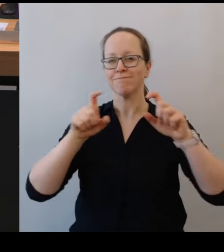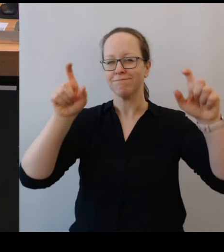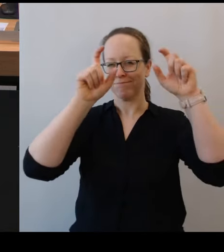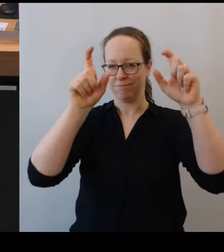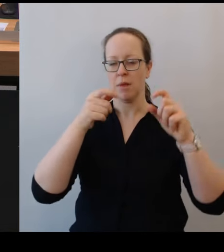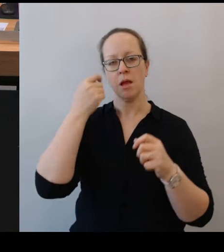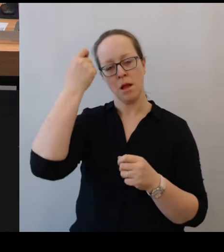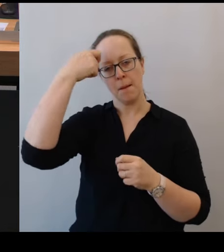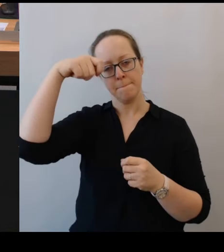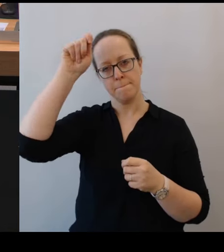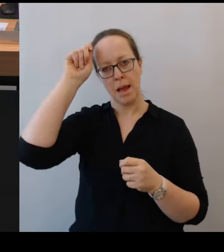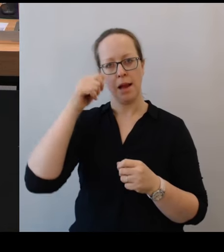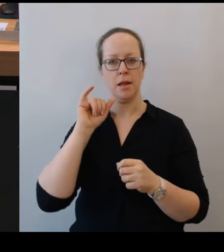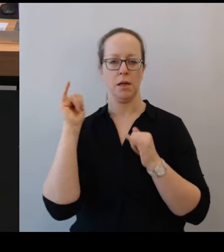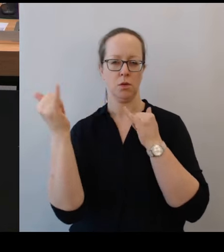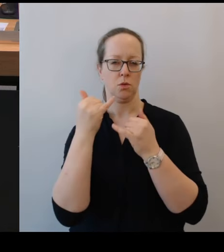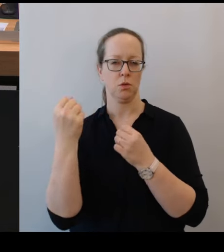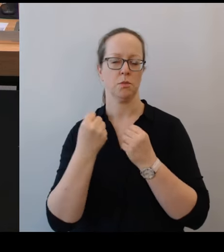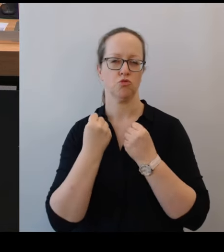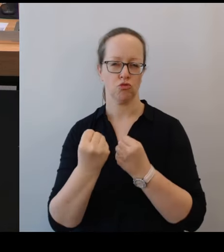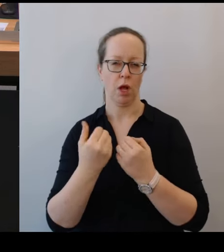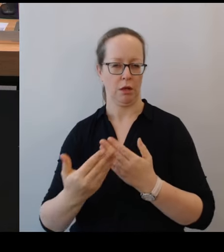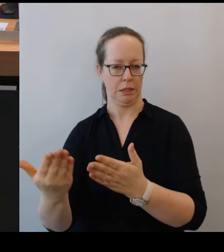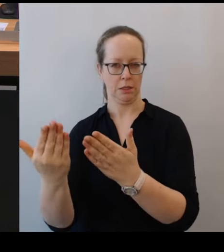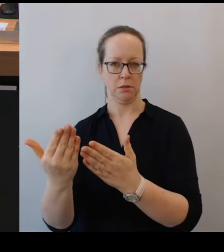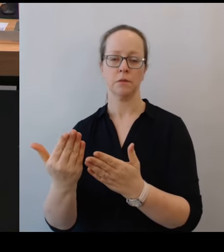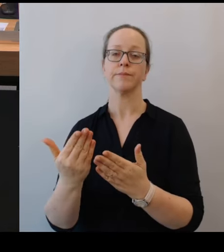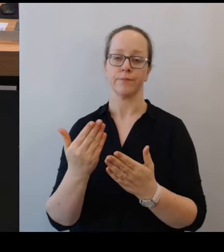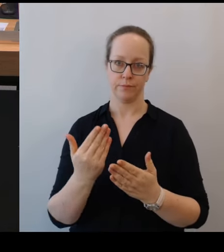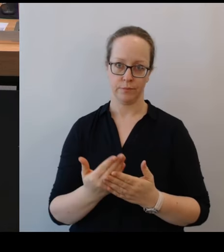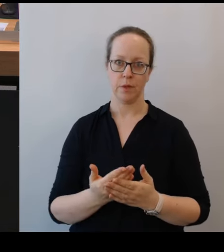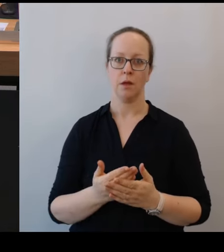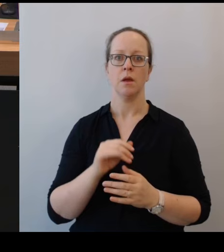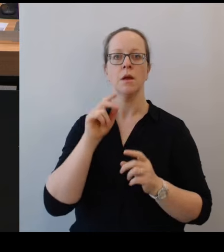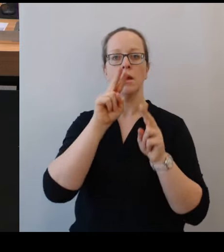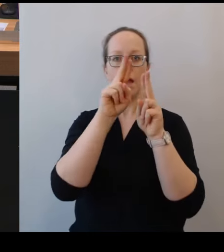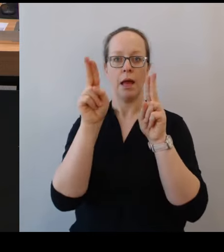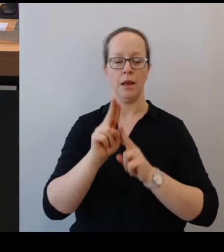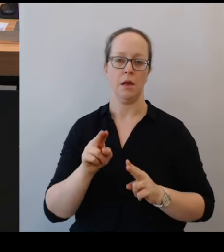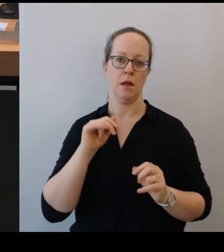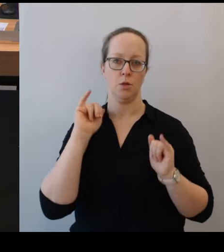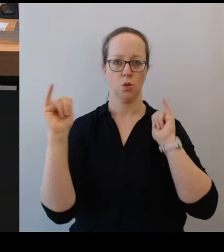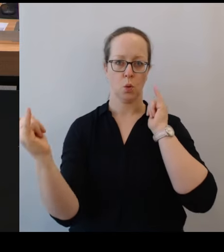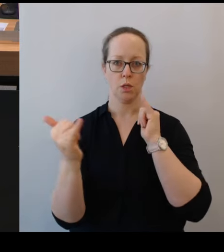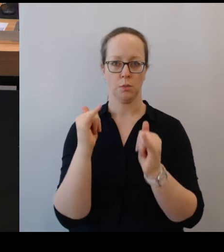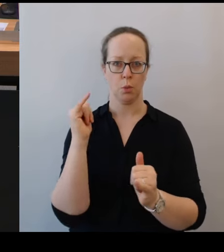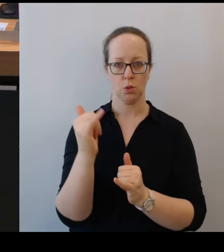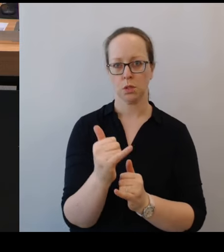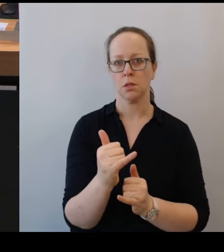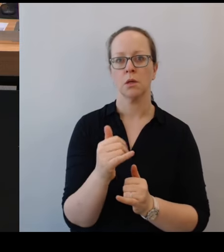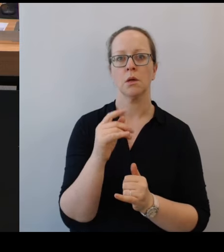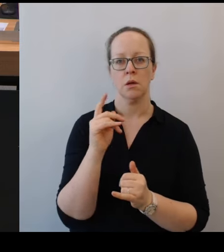nationalen und internationalen Tourismus im Kontext des Corona Lockdowns kontraproduktiv beim Prozess der Wiederbelebung des Tourismus ist.